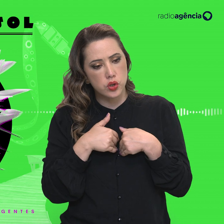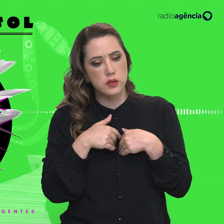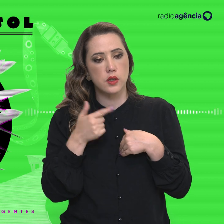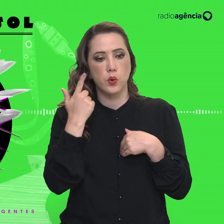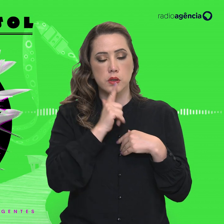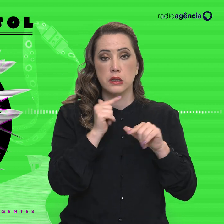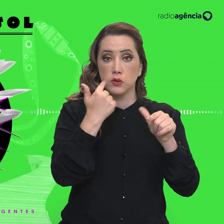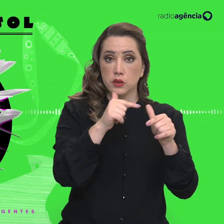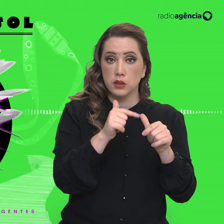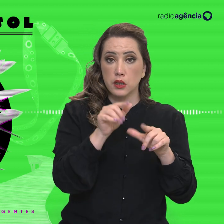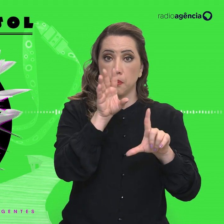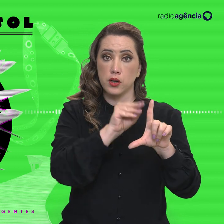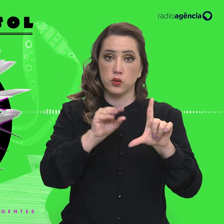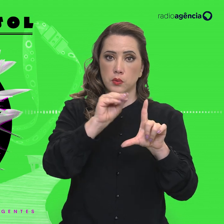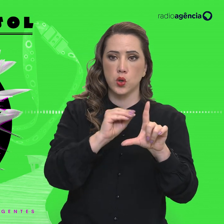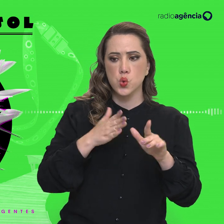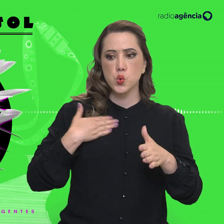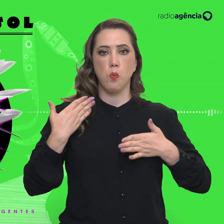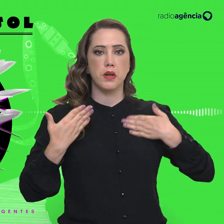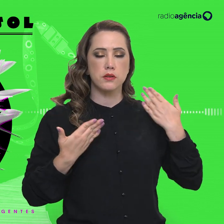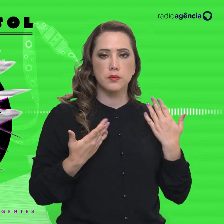[Leyberson] O próprio Pedro nos deu algumas pistas.